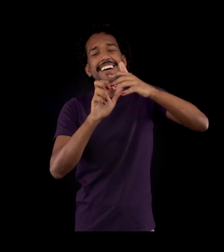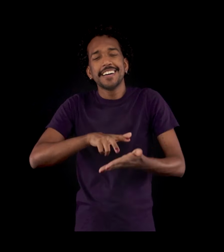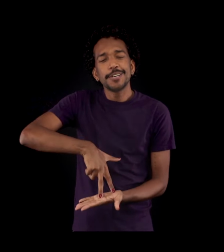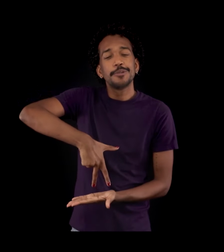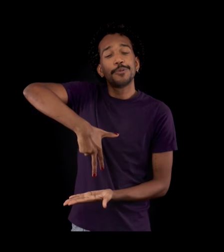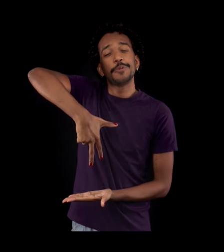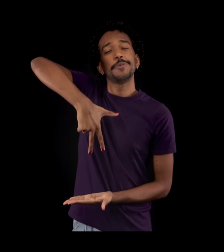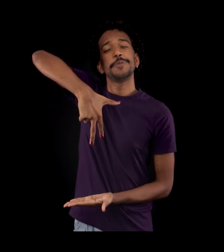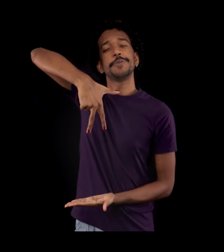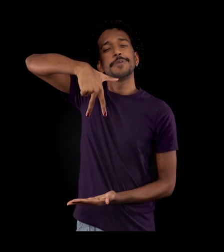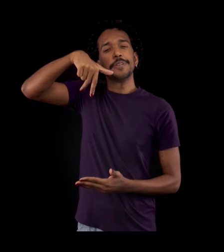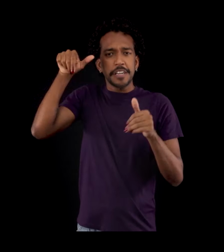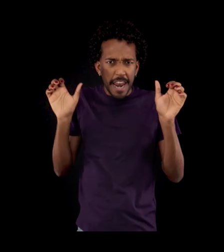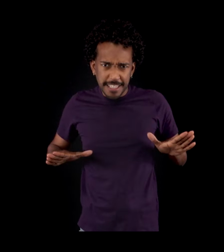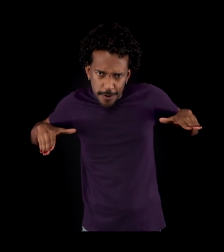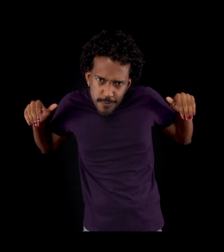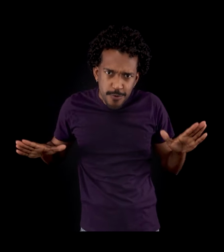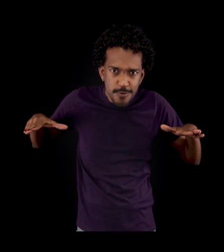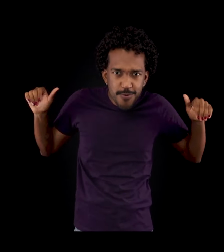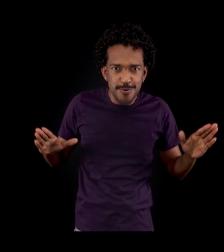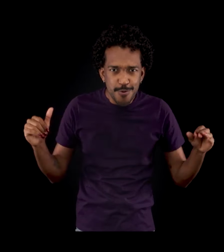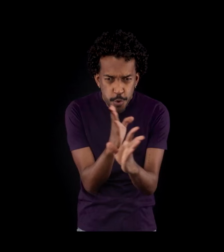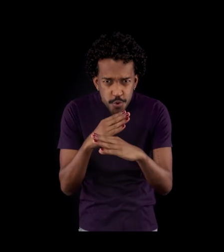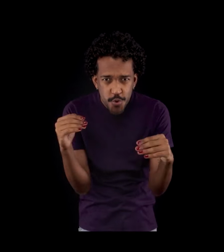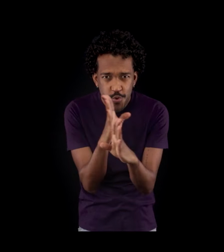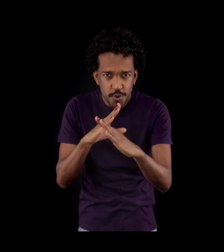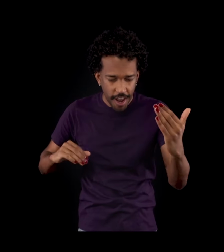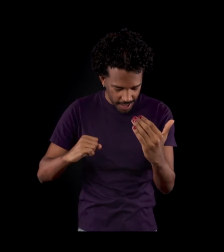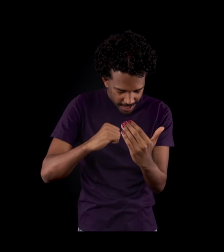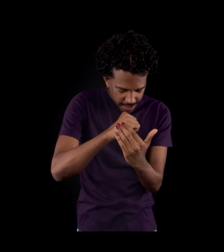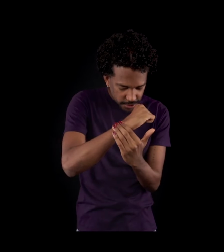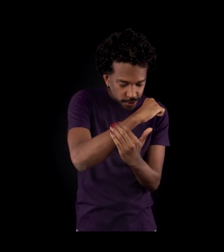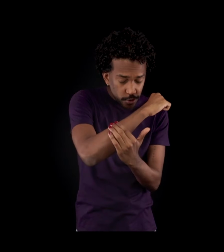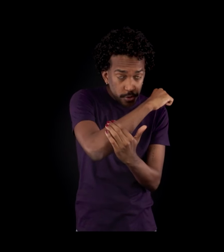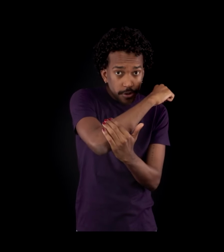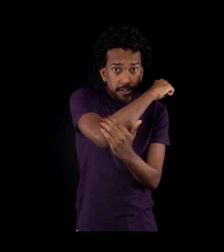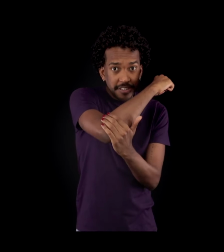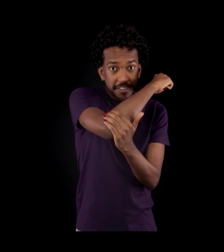Nas asas ligeiras de Exu